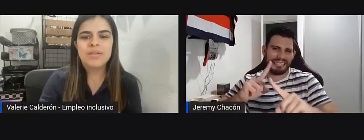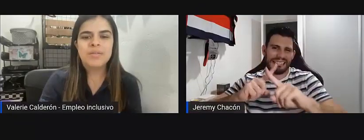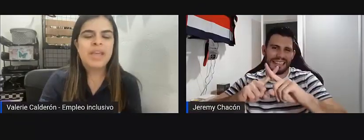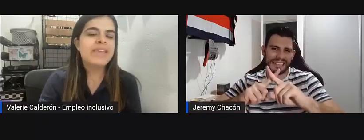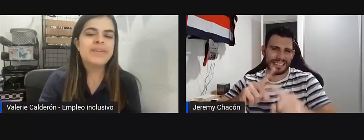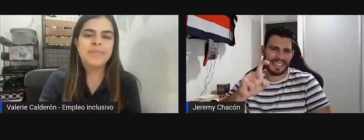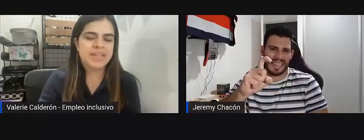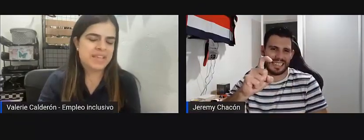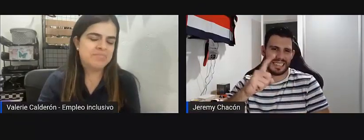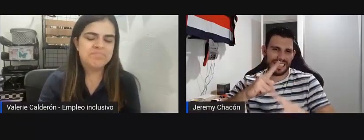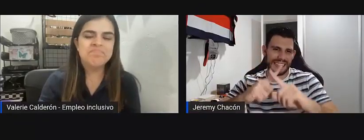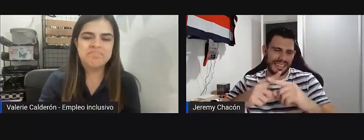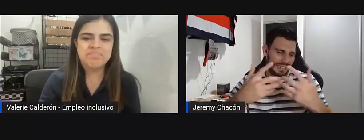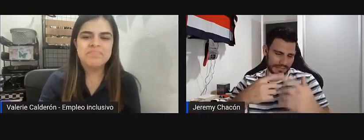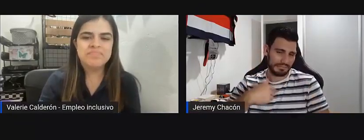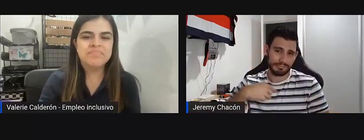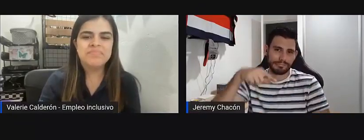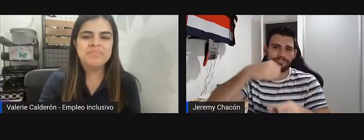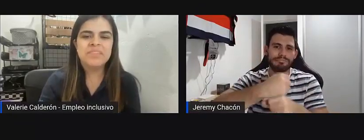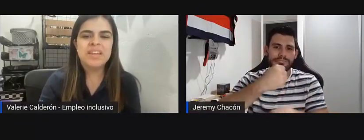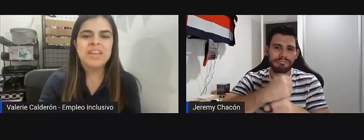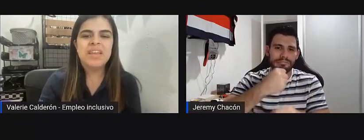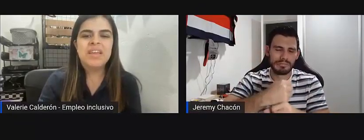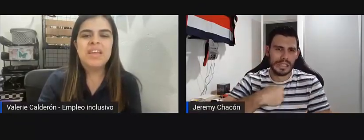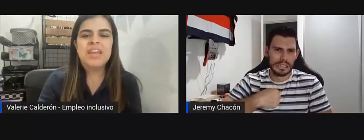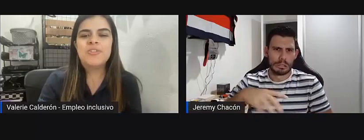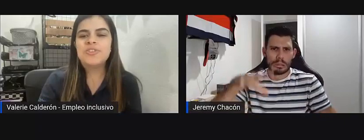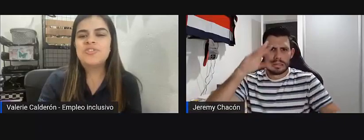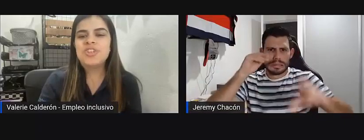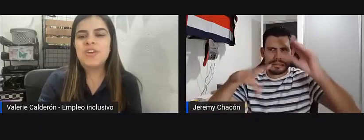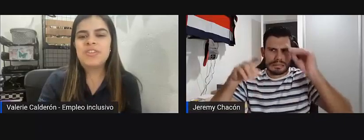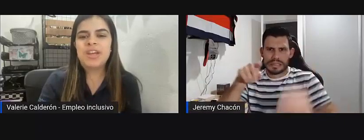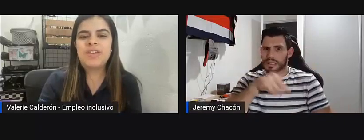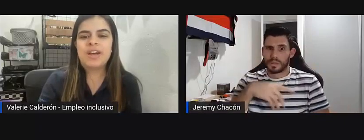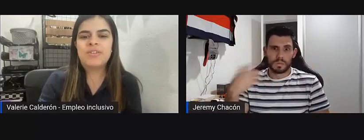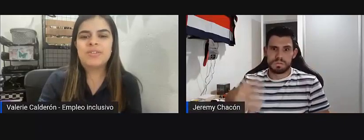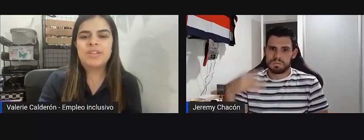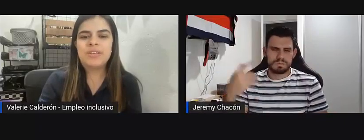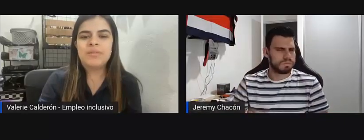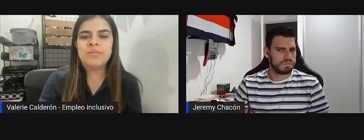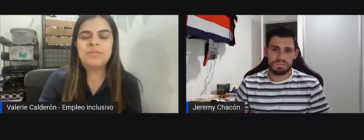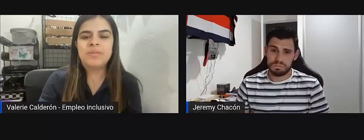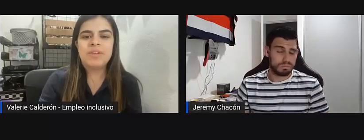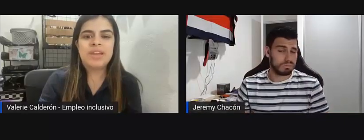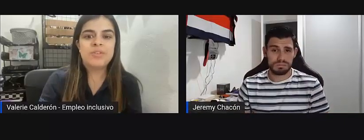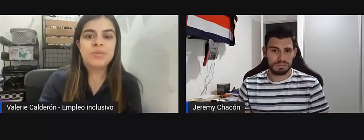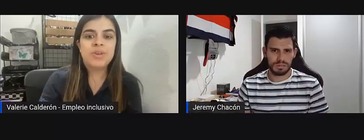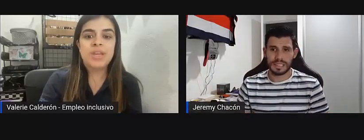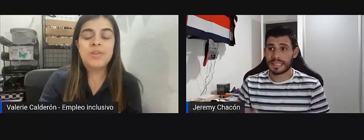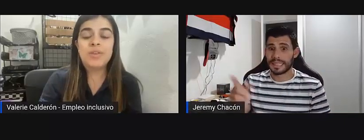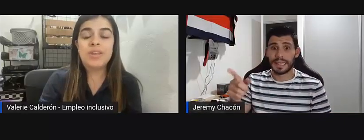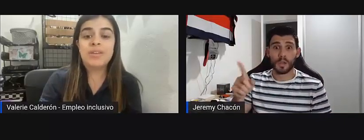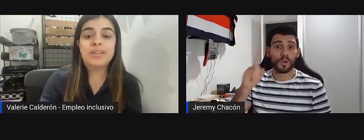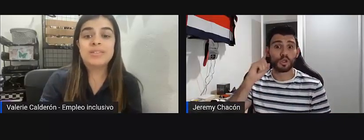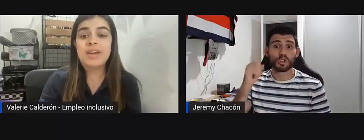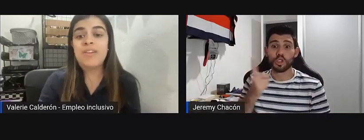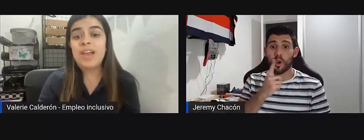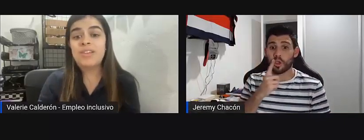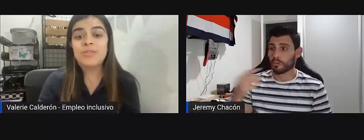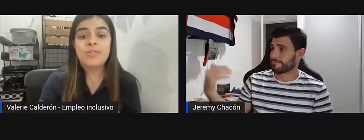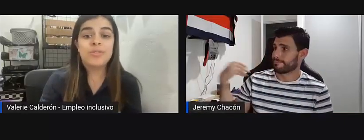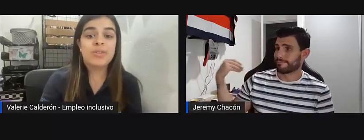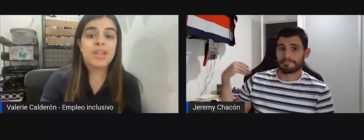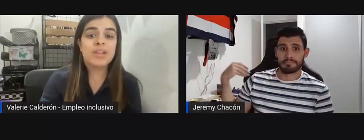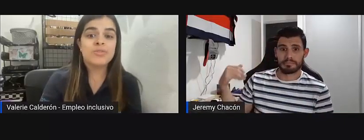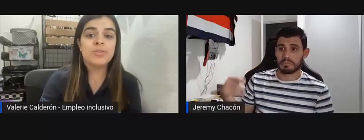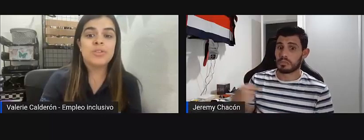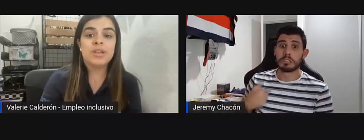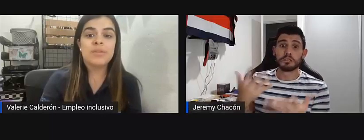x empresa Entonces yo llego y trabajo y verdad y yo veo y que están hablando verdad y el sordo tal